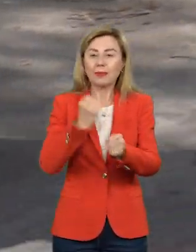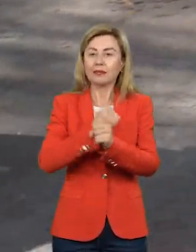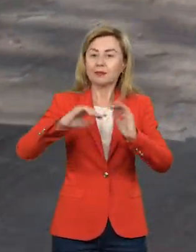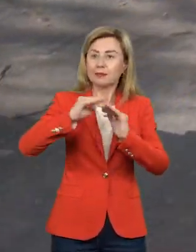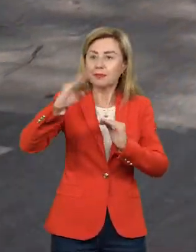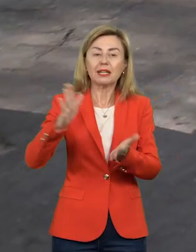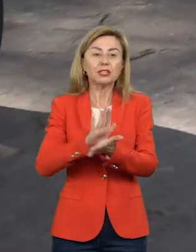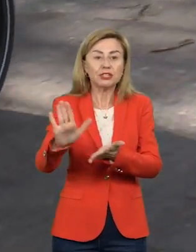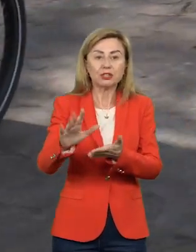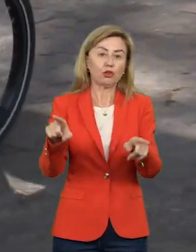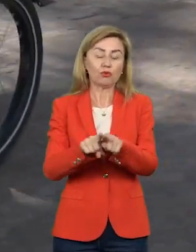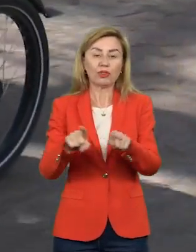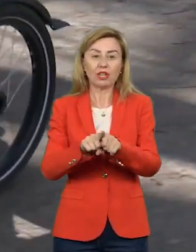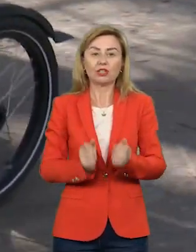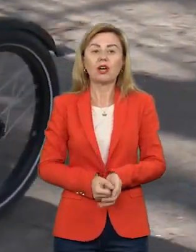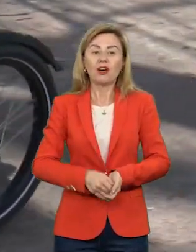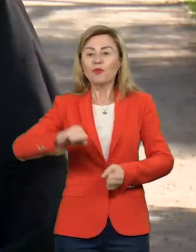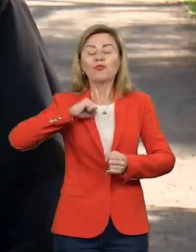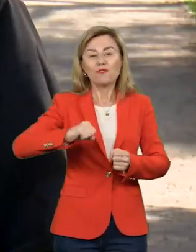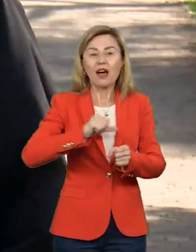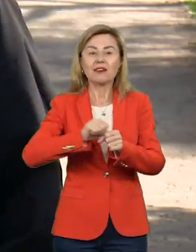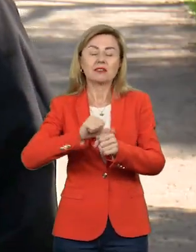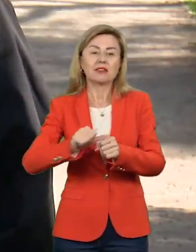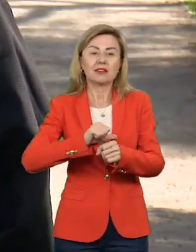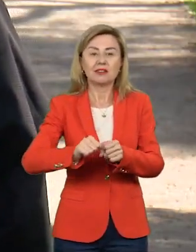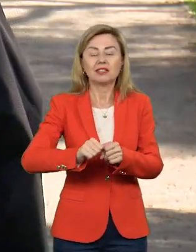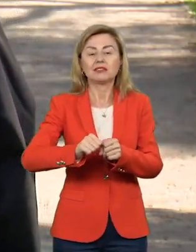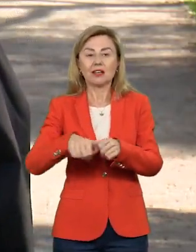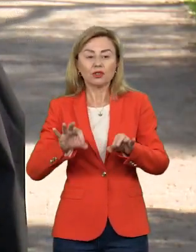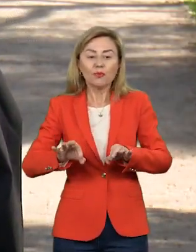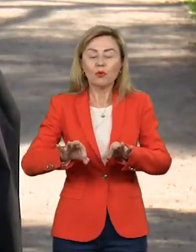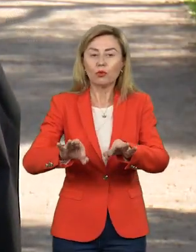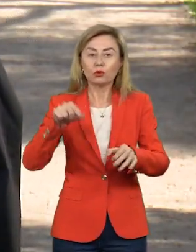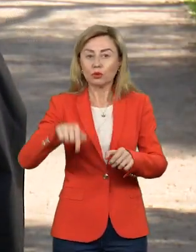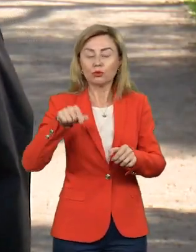Fajnie, że ten sprzęt już w Polsce jest dostępny, fajnie że PFRON wychodzi z inicjatywą dofinansowania